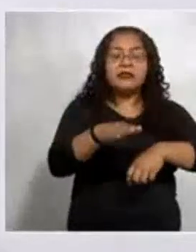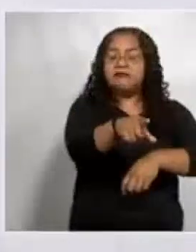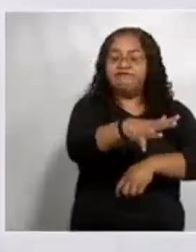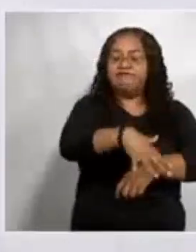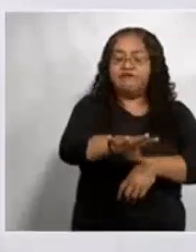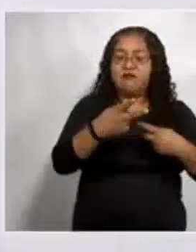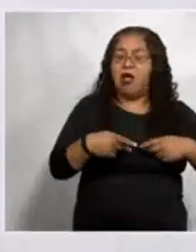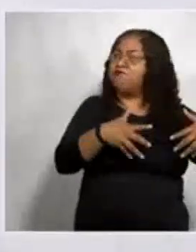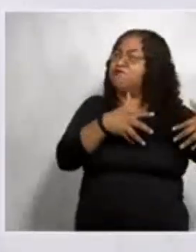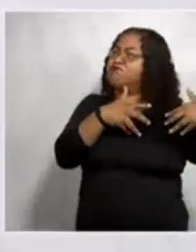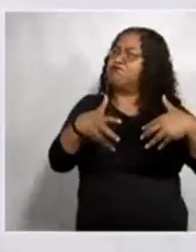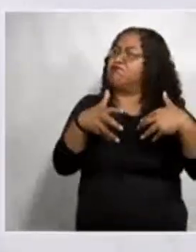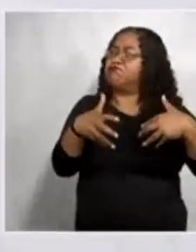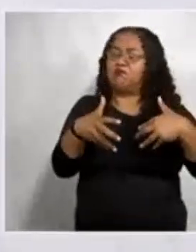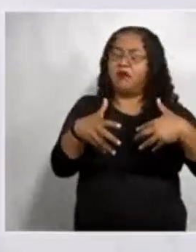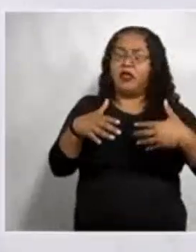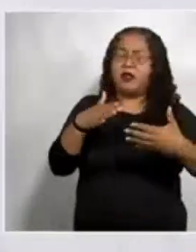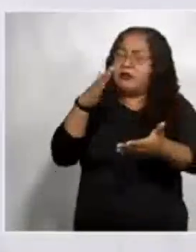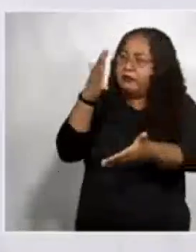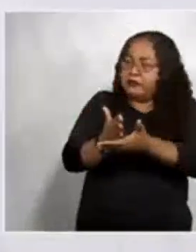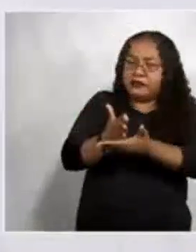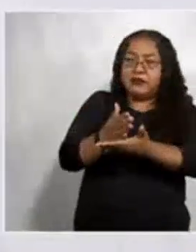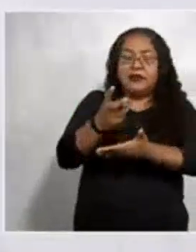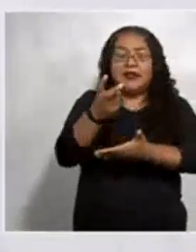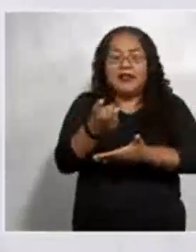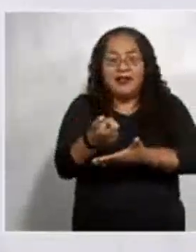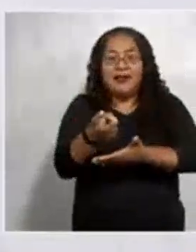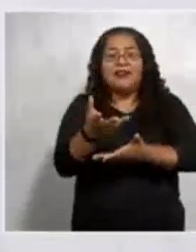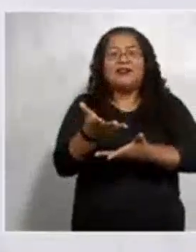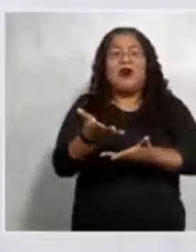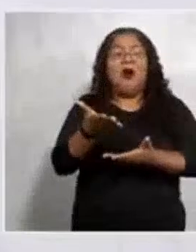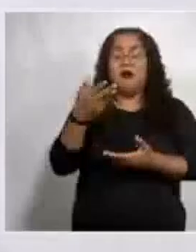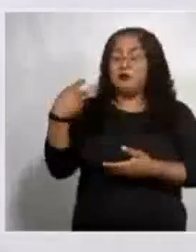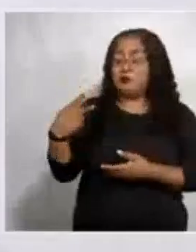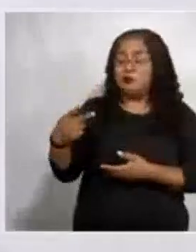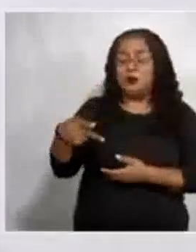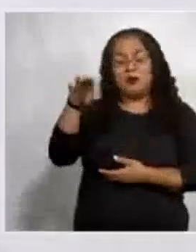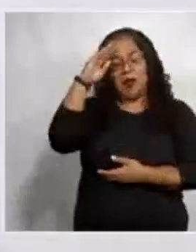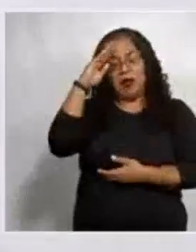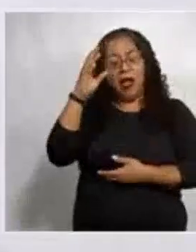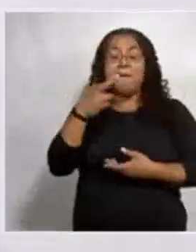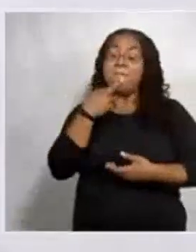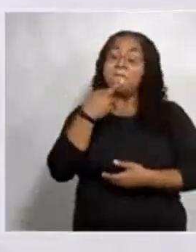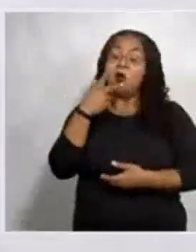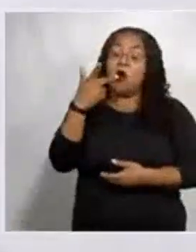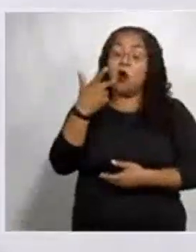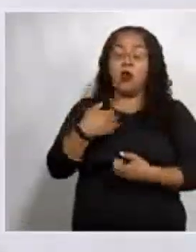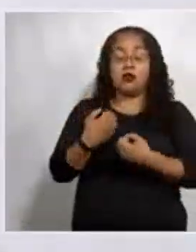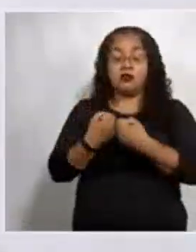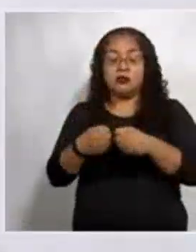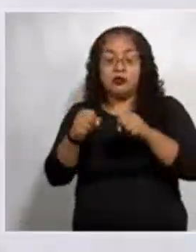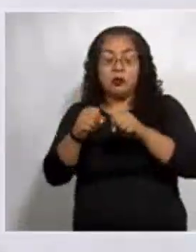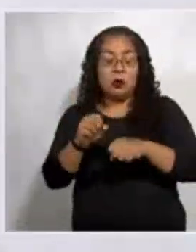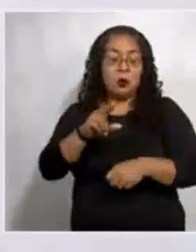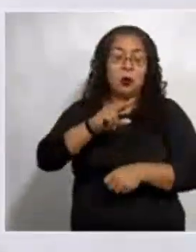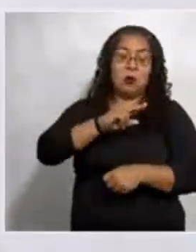para evitar en esta idea de que lo privado siempre es mejor que lo público. Y nosotros,